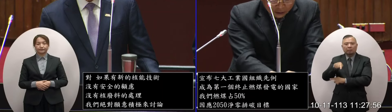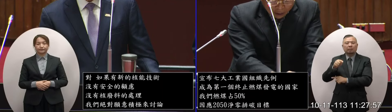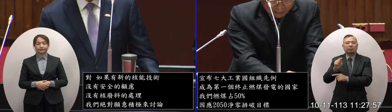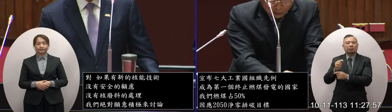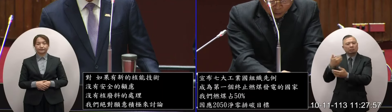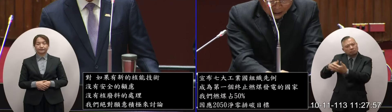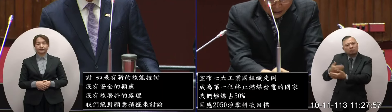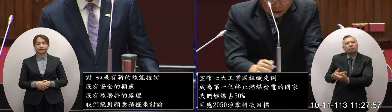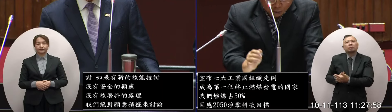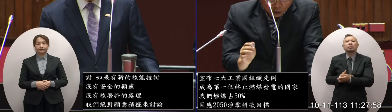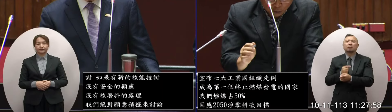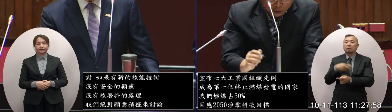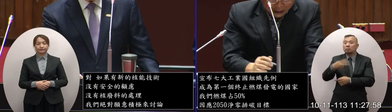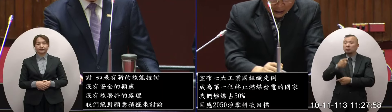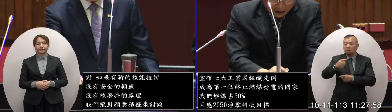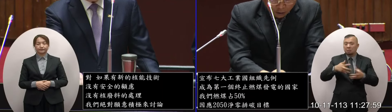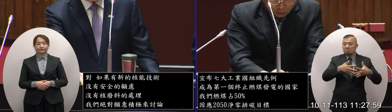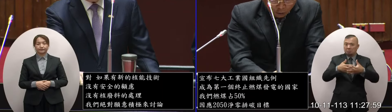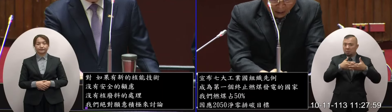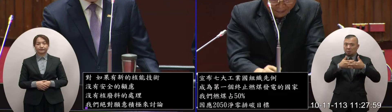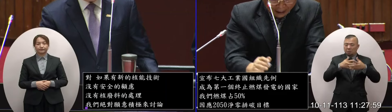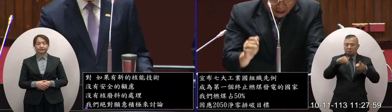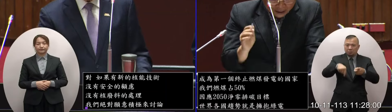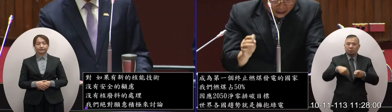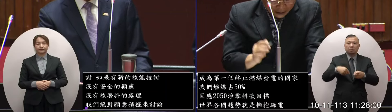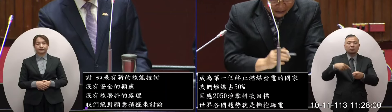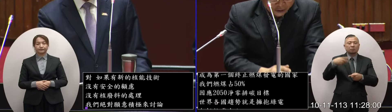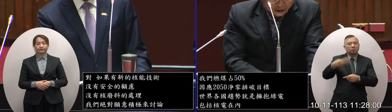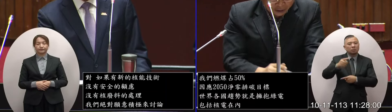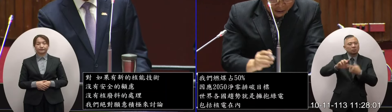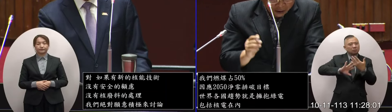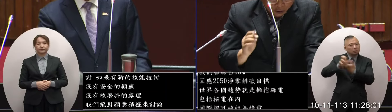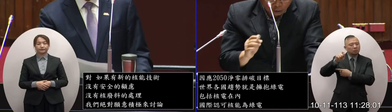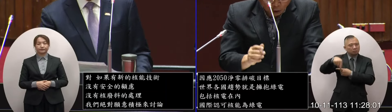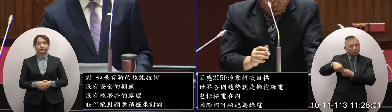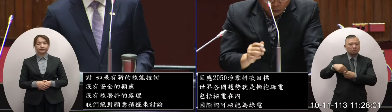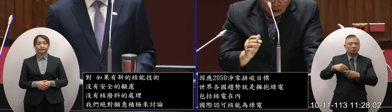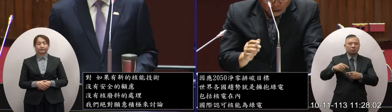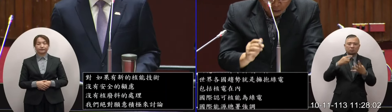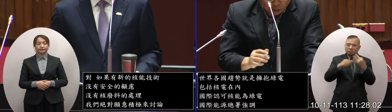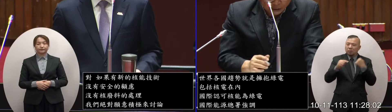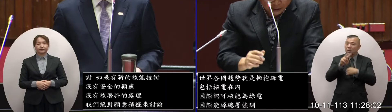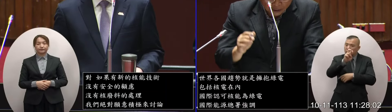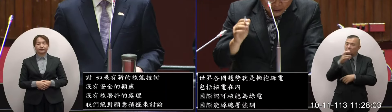此外美國在20多個國家 共同發表核能先原 共同努力2050年